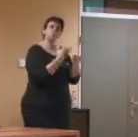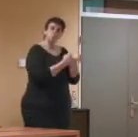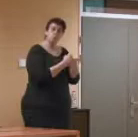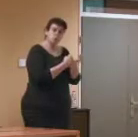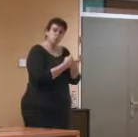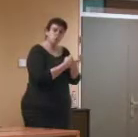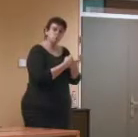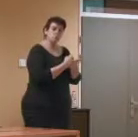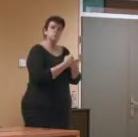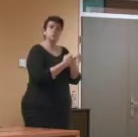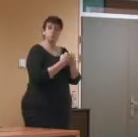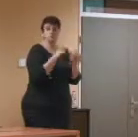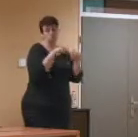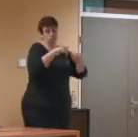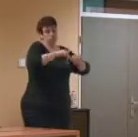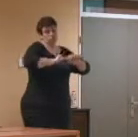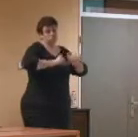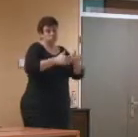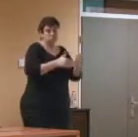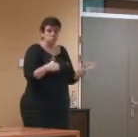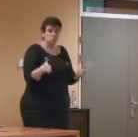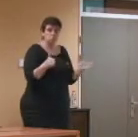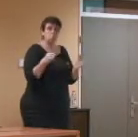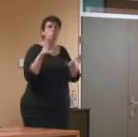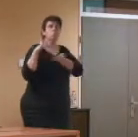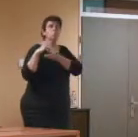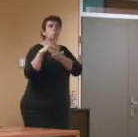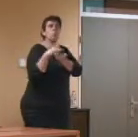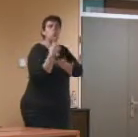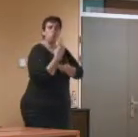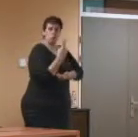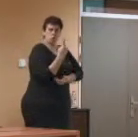vamos a empezar dos días intensos para hablar de ética,